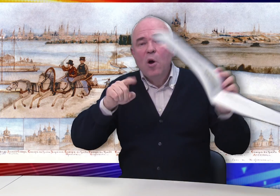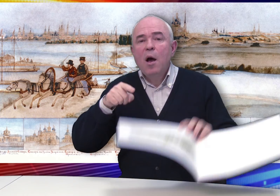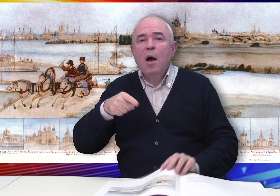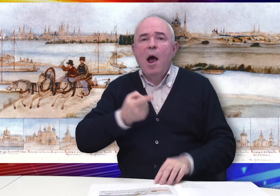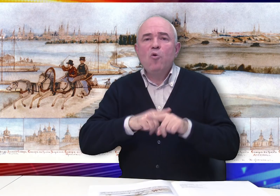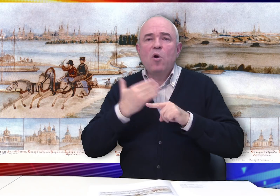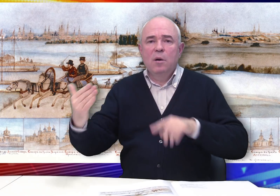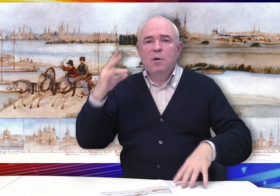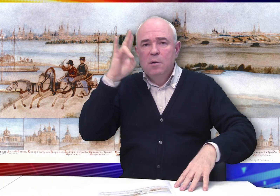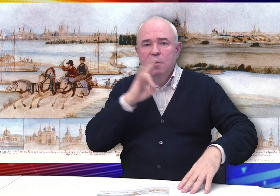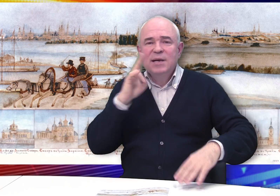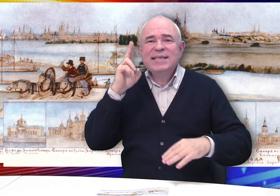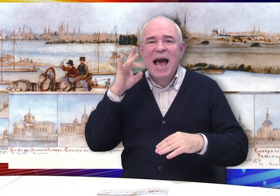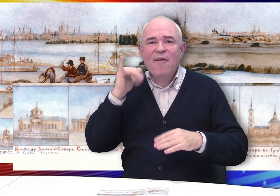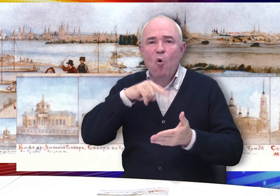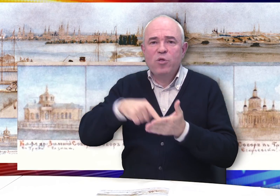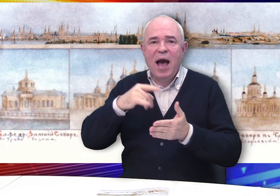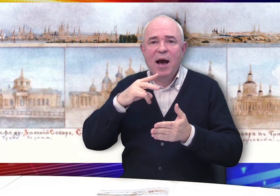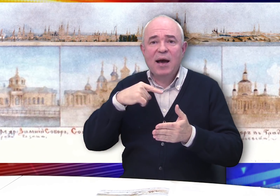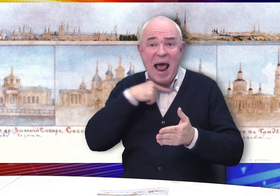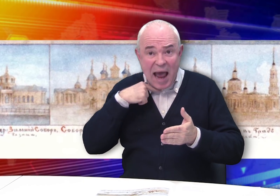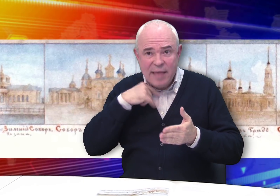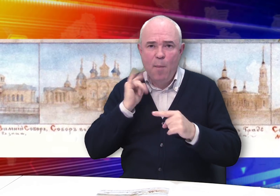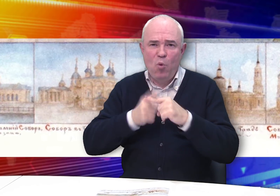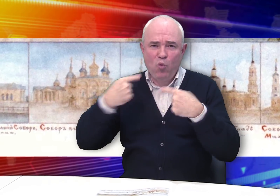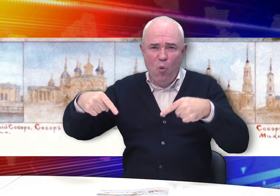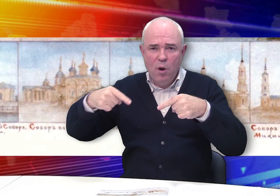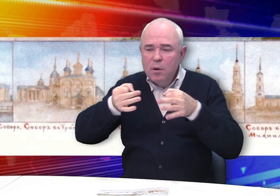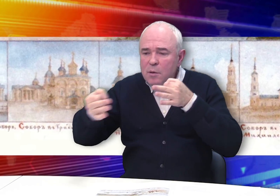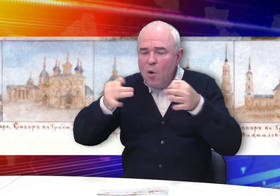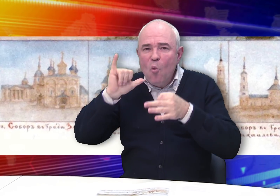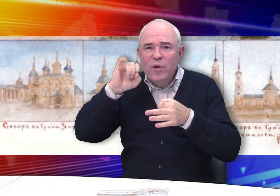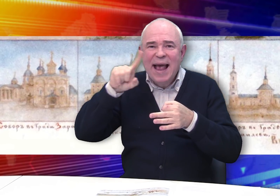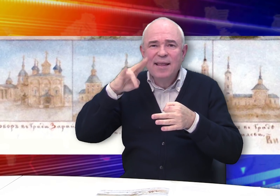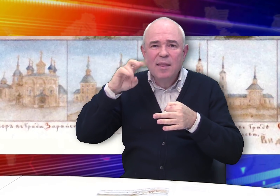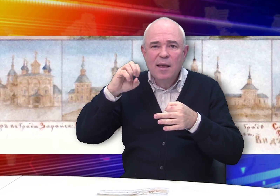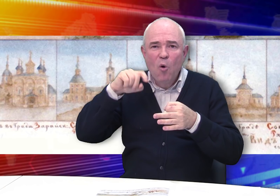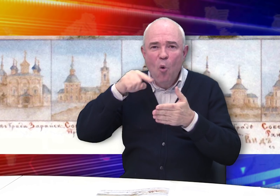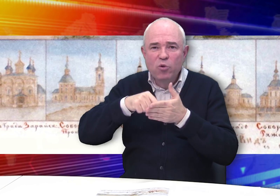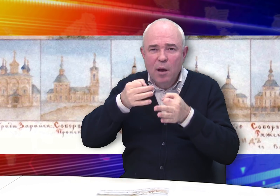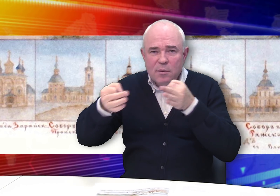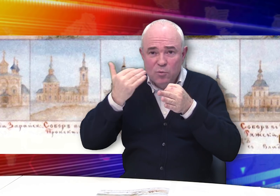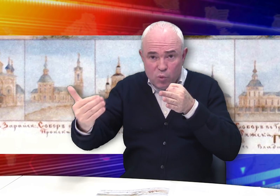соборов Рязани и уездных городов: